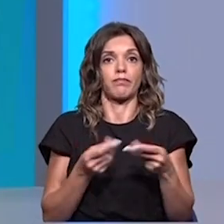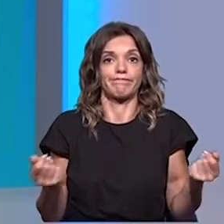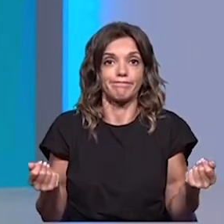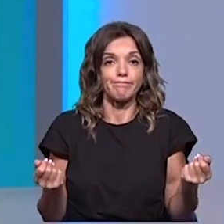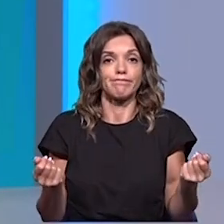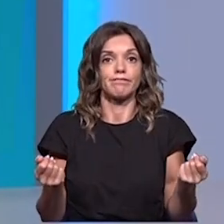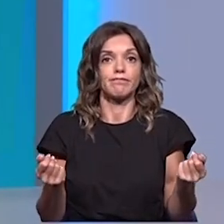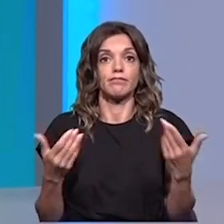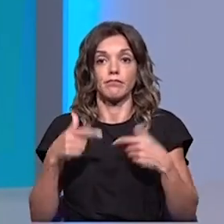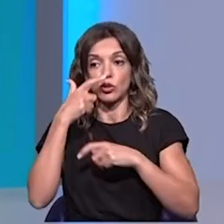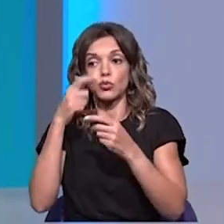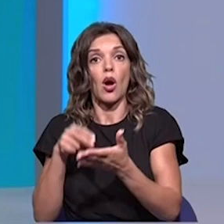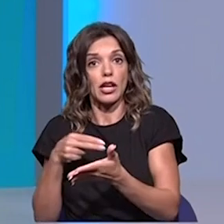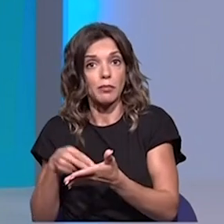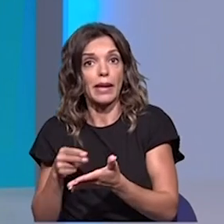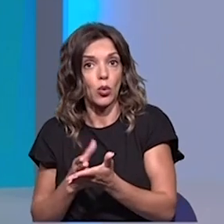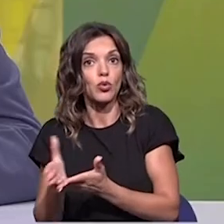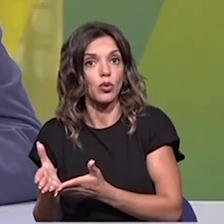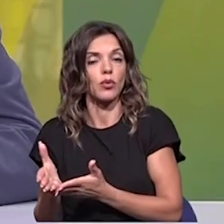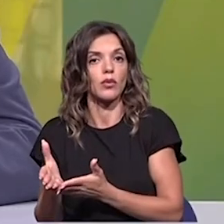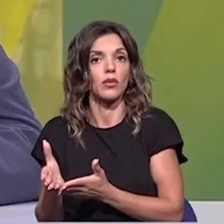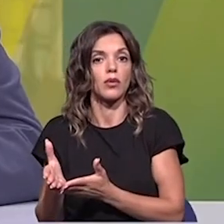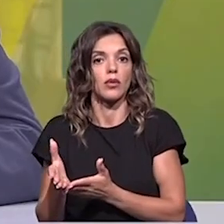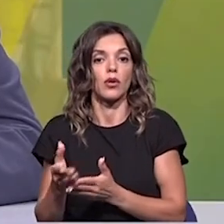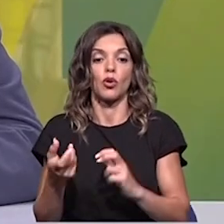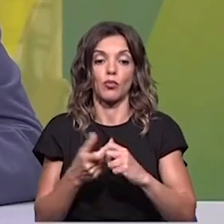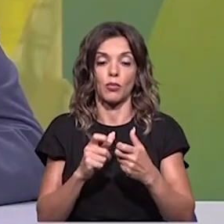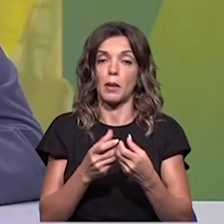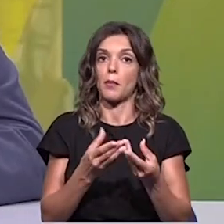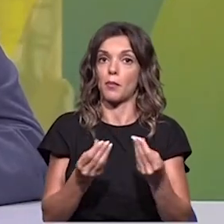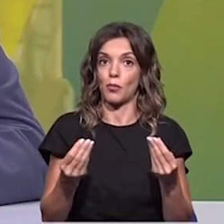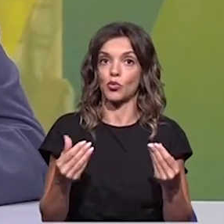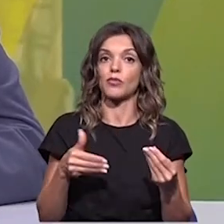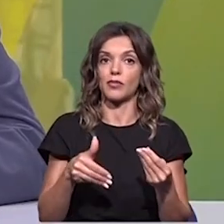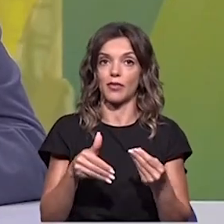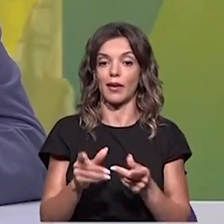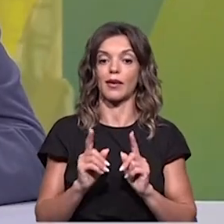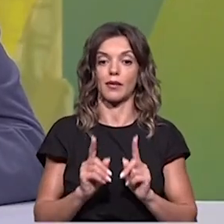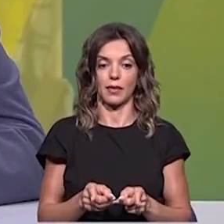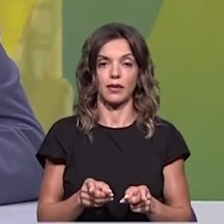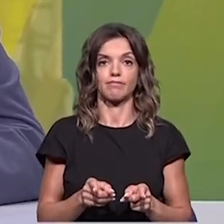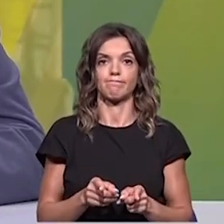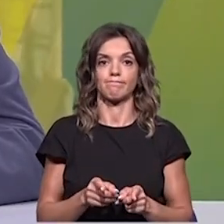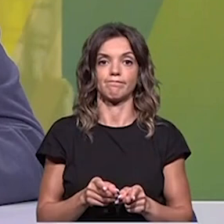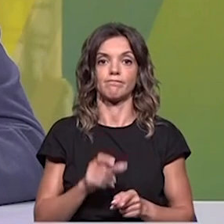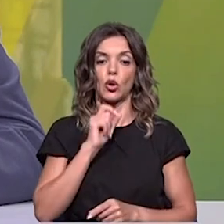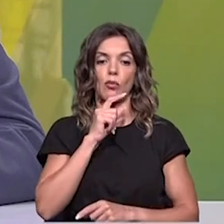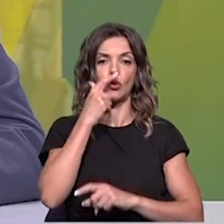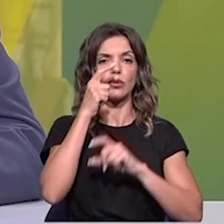Sim, ainda há pessoas à espera de exames e consultas… E vamos ter muitos problemas, e vamos ter muitos problemas agora, e possivelmente até podemos ter pessoas a morrer,